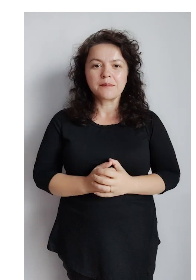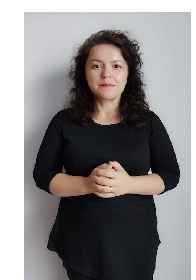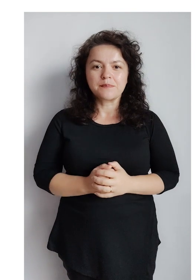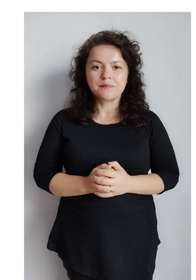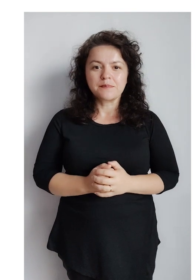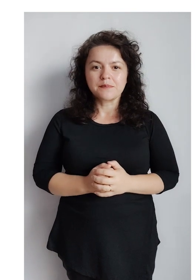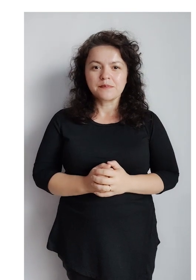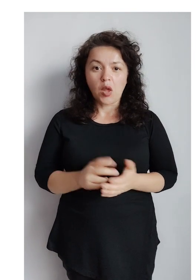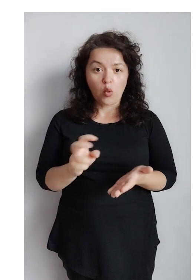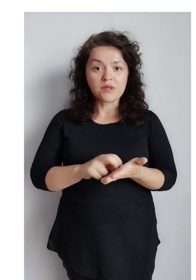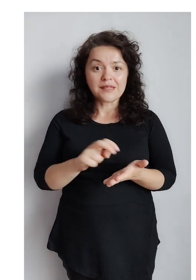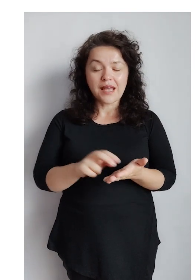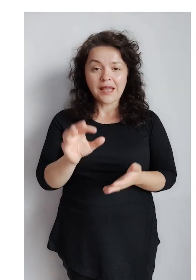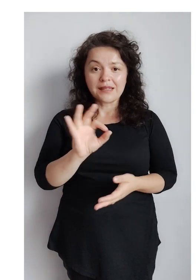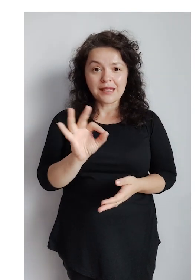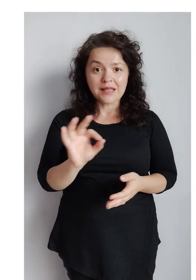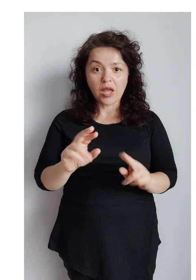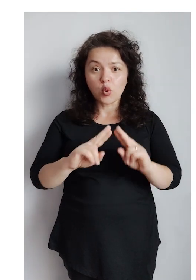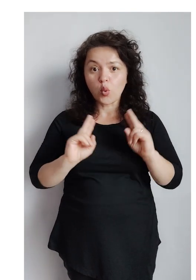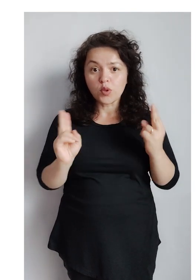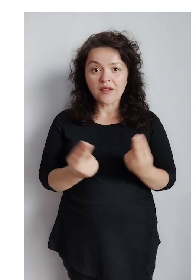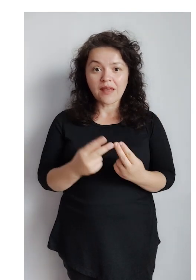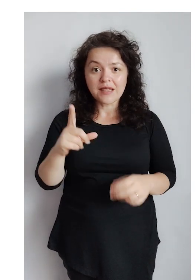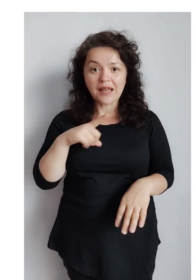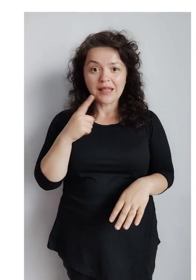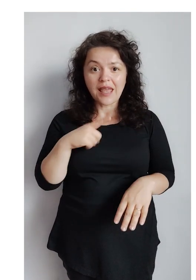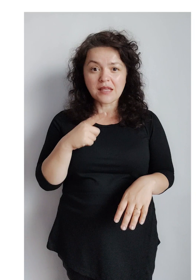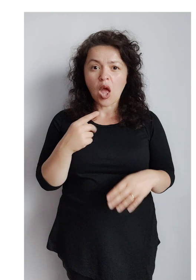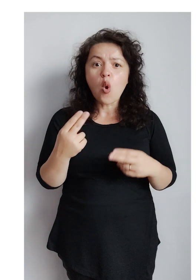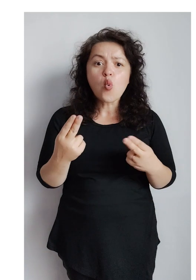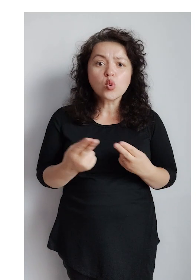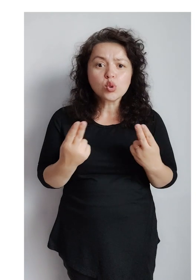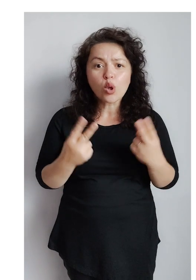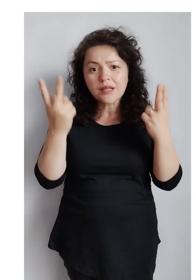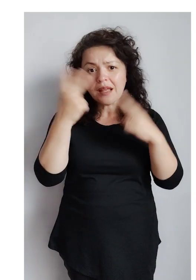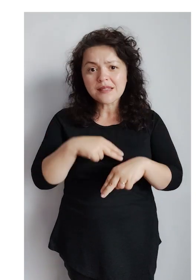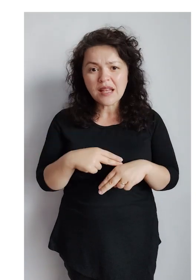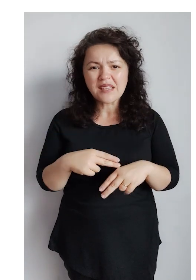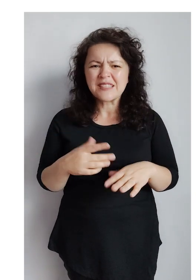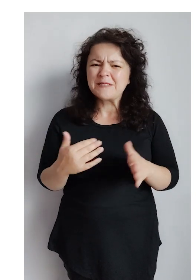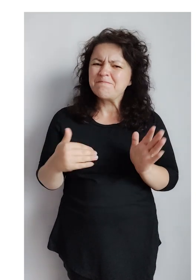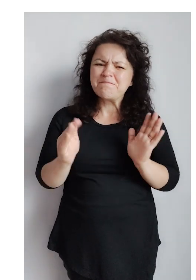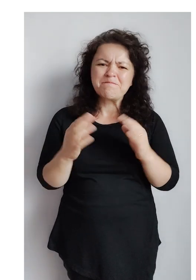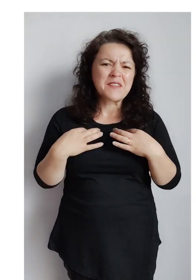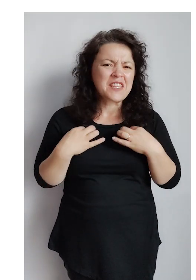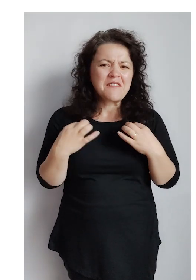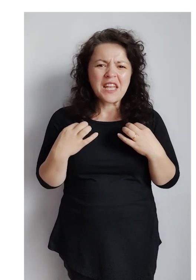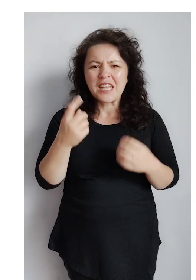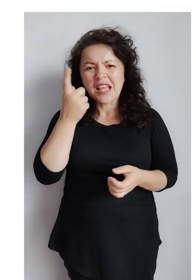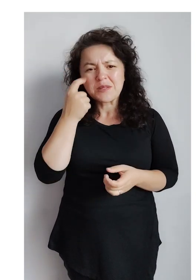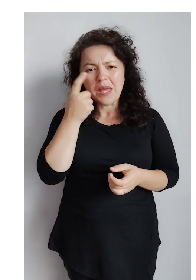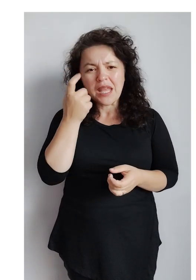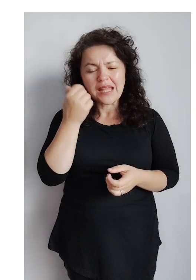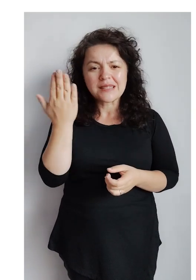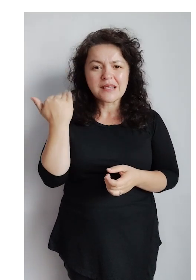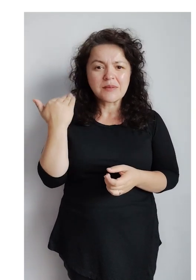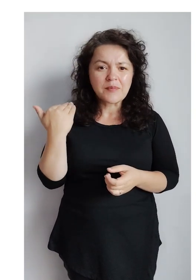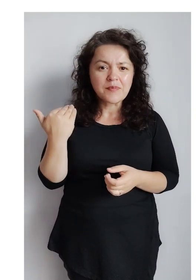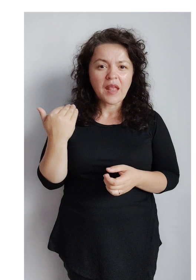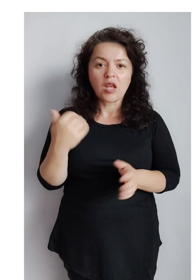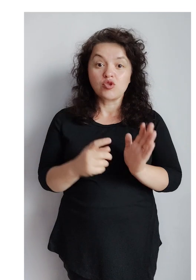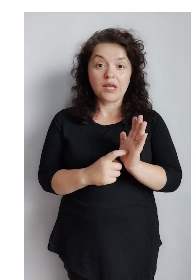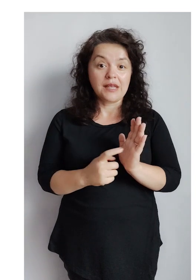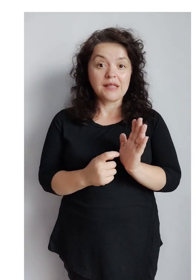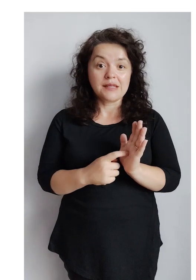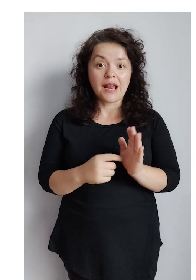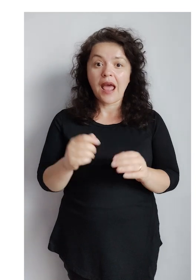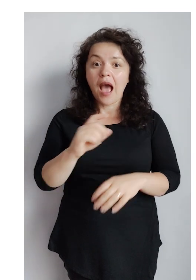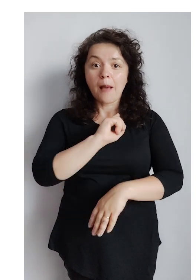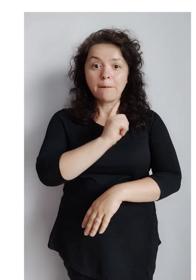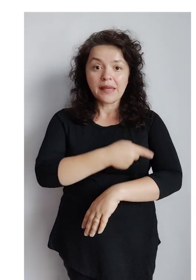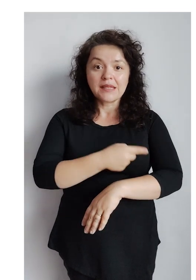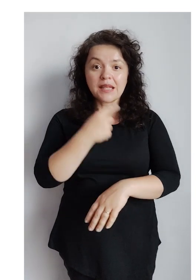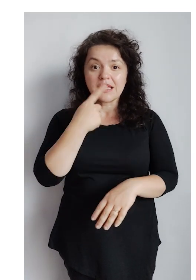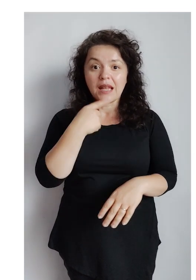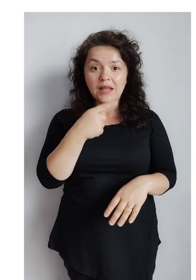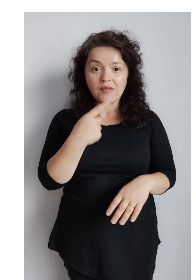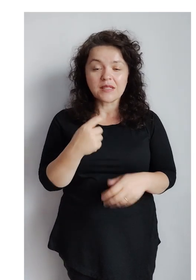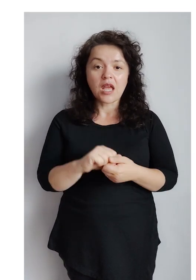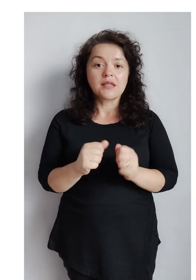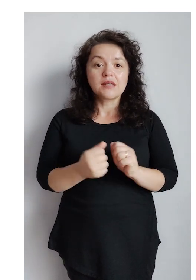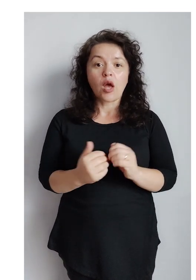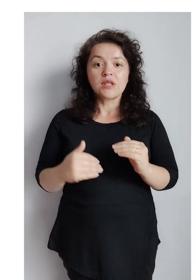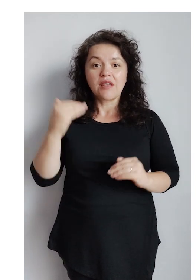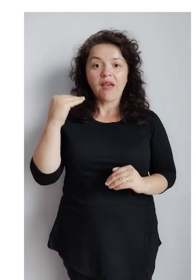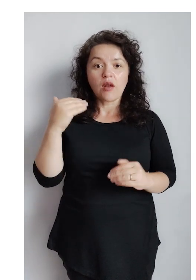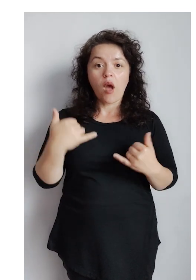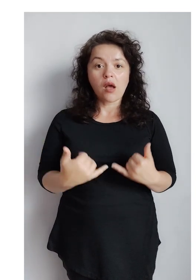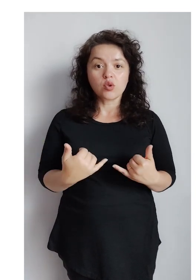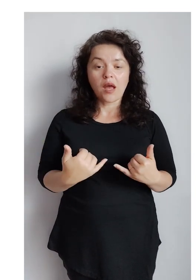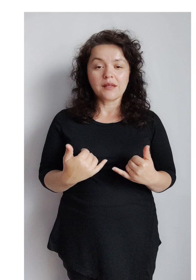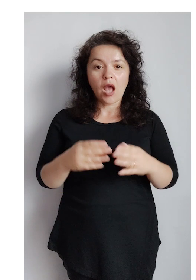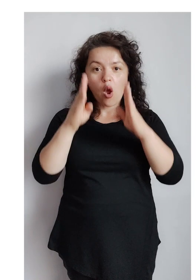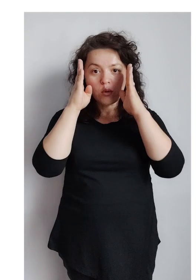Utilizarea Dizainului Universal este ușor de înțeles, indiferent de experiența utilizatorului, cerințele, abilitățile lingvistice sau nivelul actual de concentrare